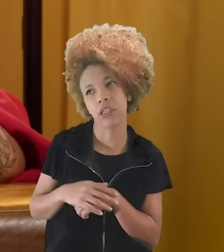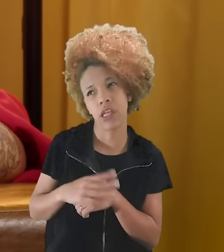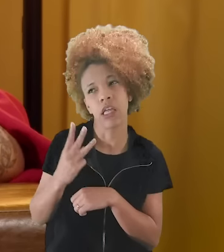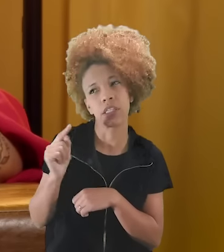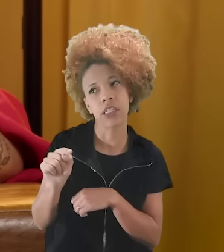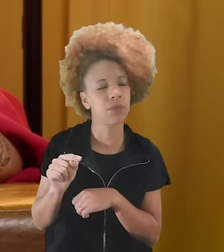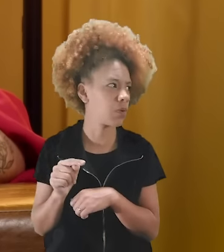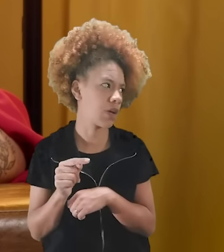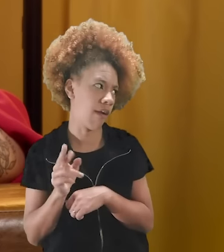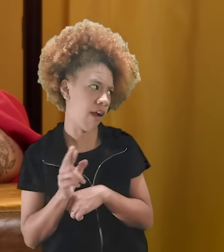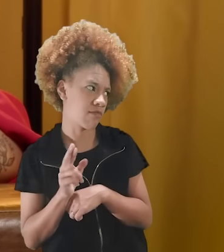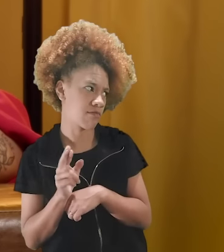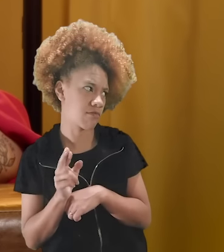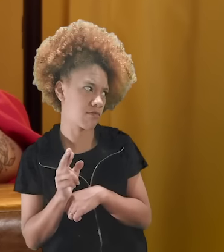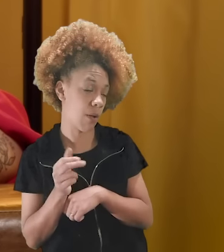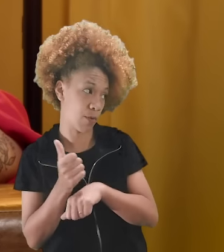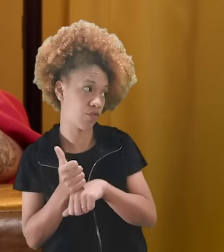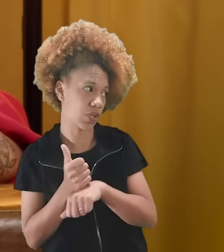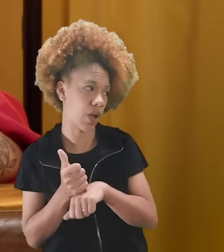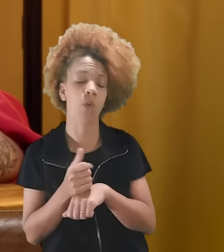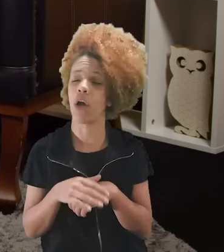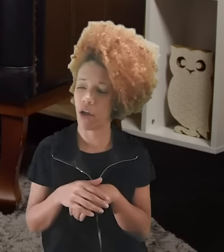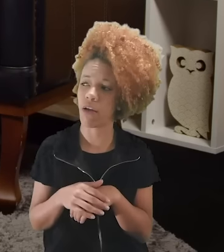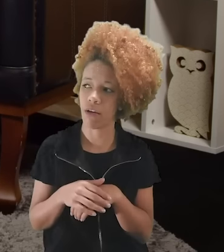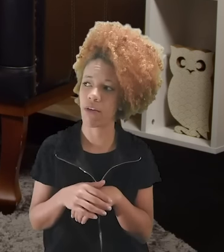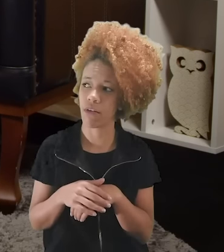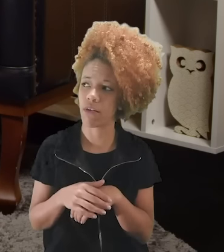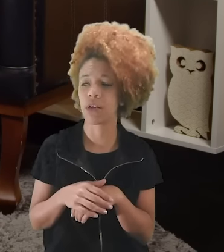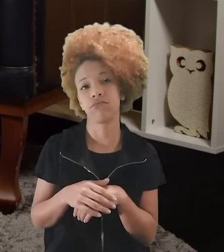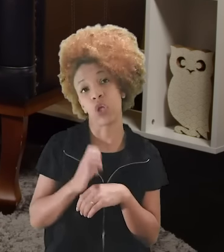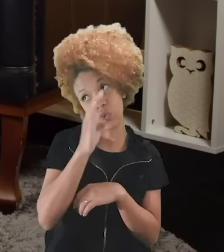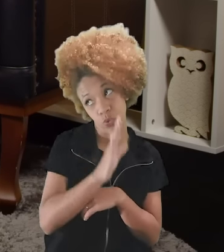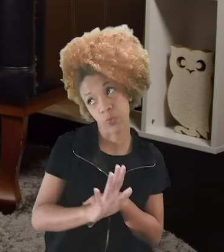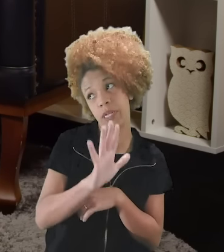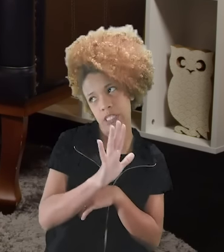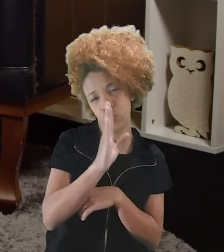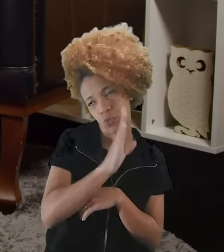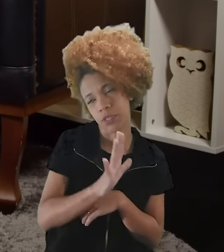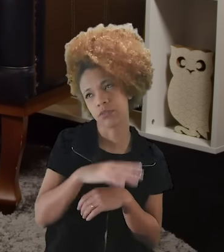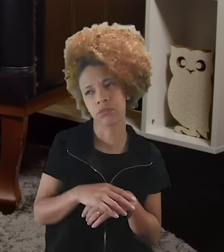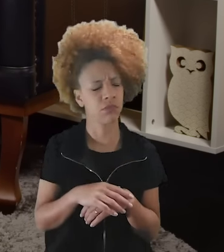menos uns 3.000 reais um jogador profissional é um jogador que joga no Brasil pelo menos isso o